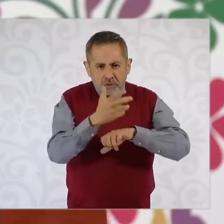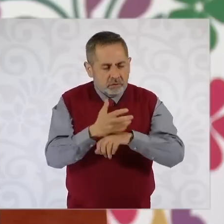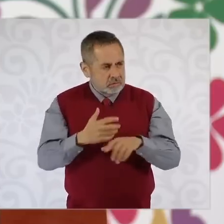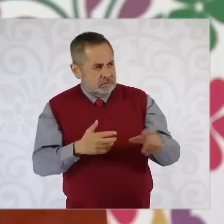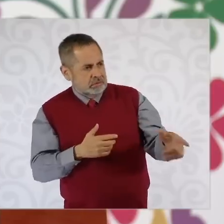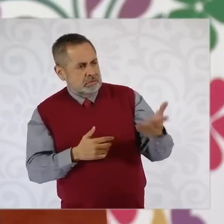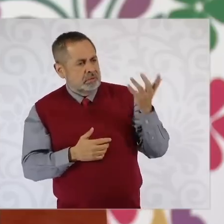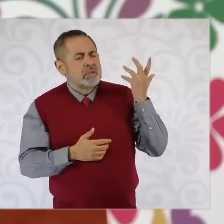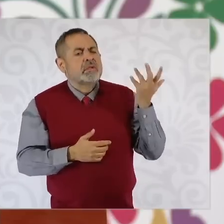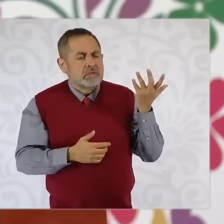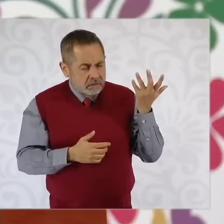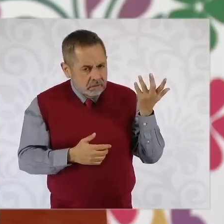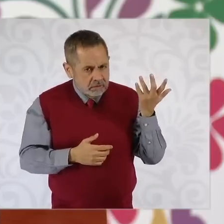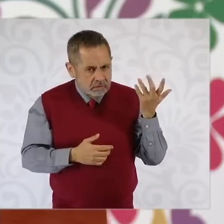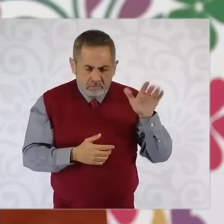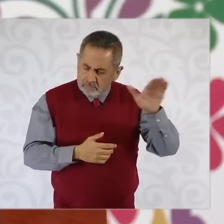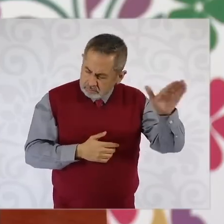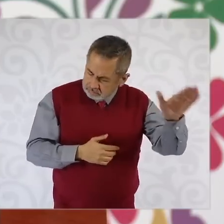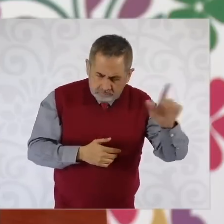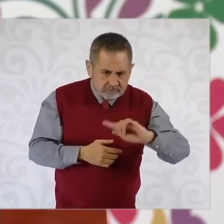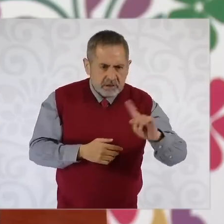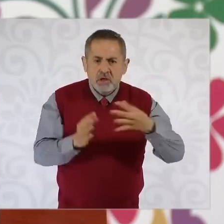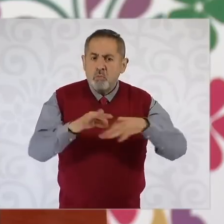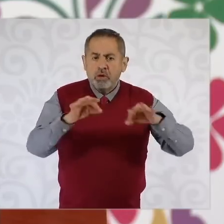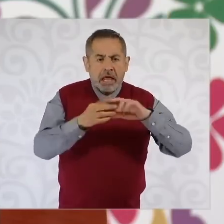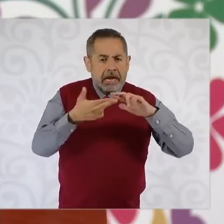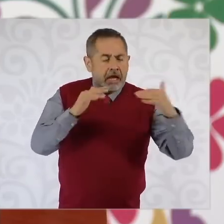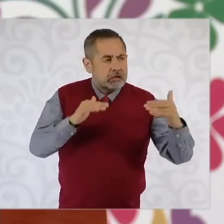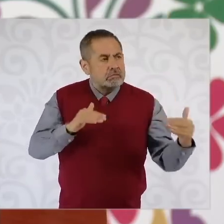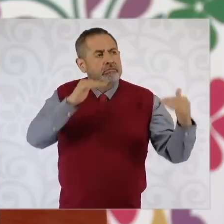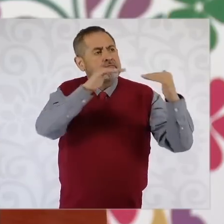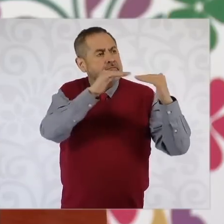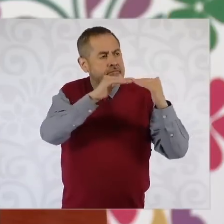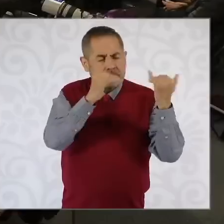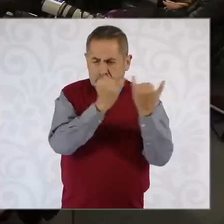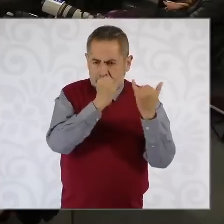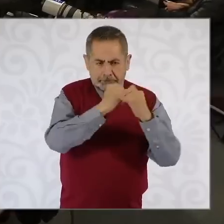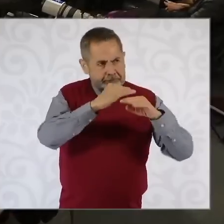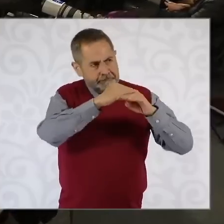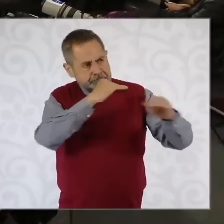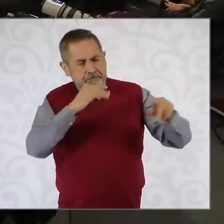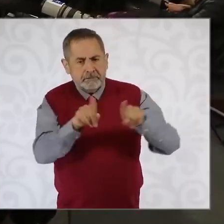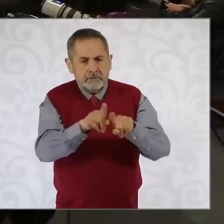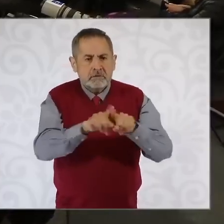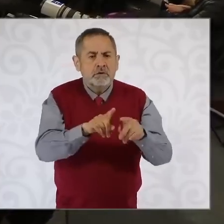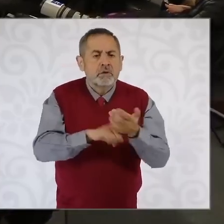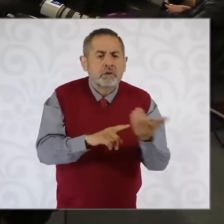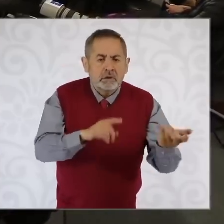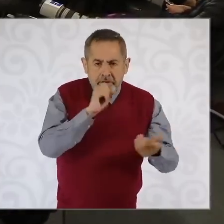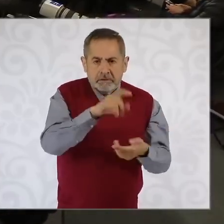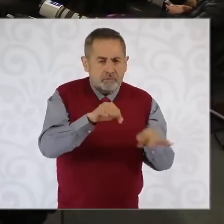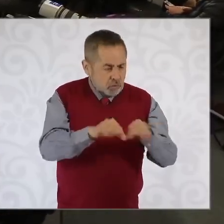es relevante Pues en la relación México Estados Unidos y el trabajo conjunto que se tiene que